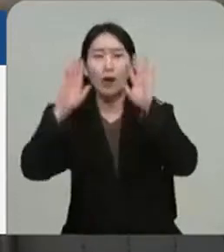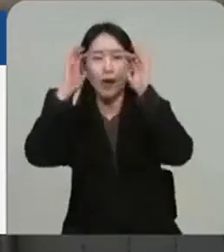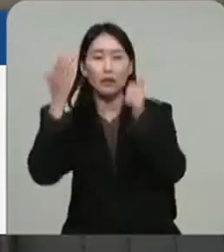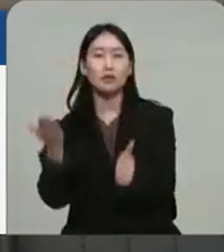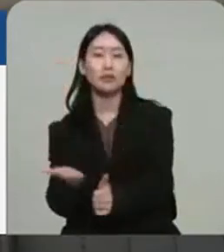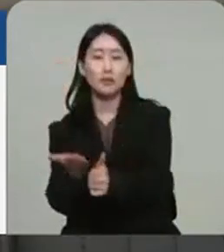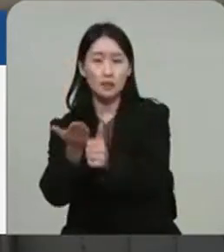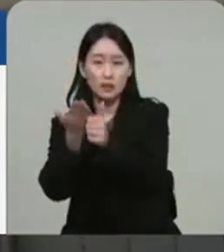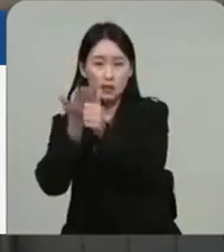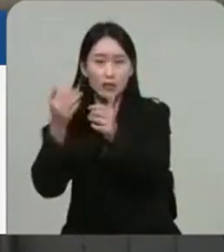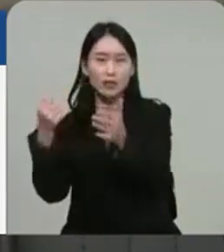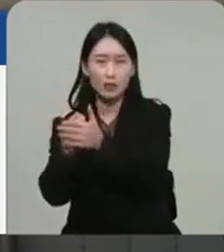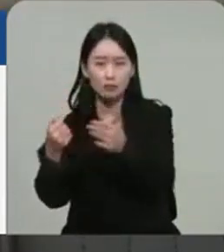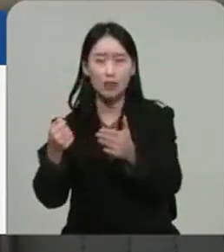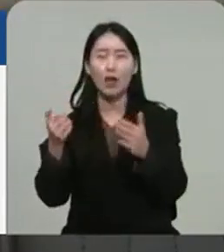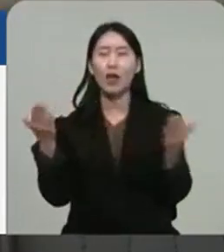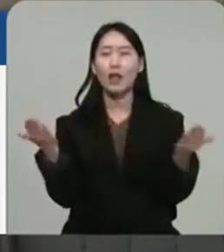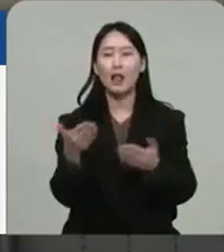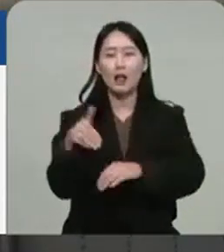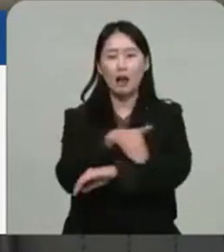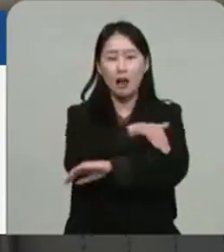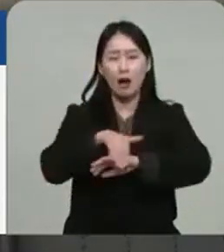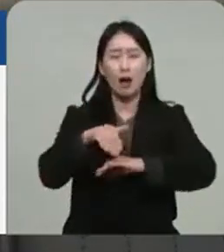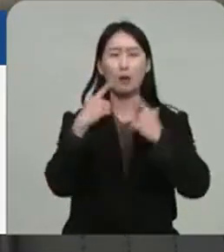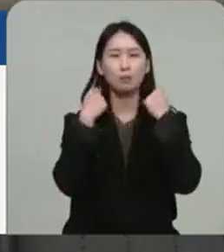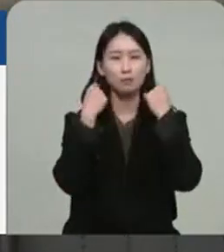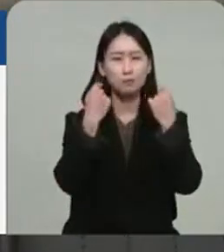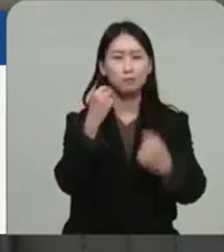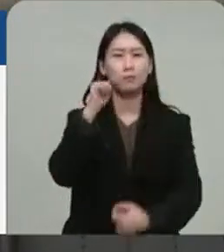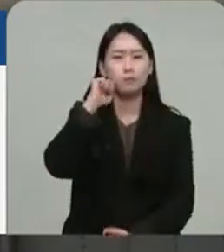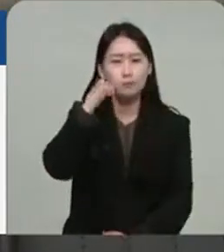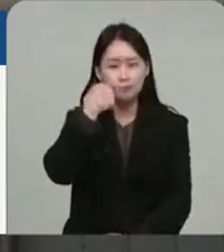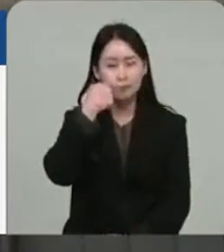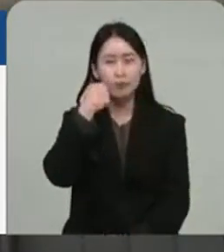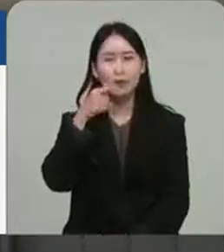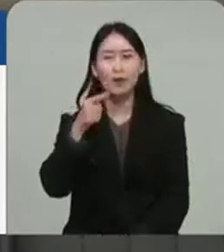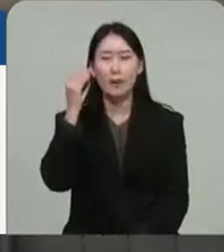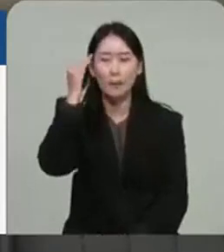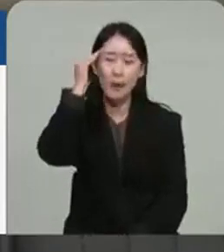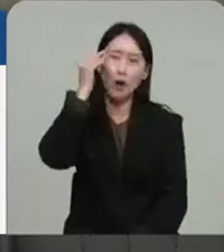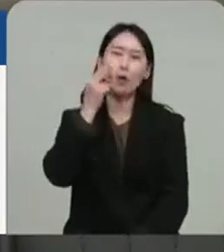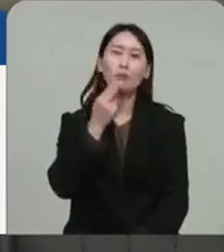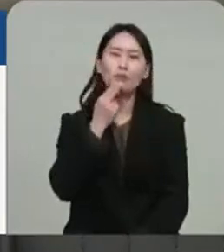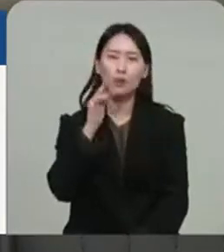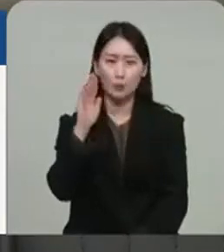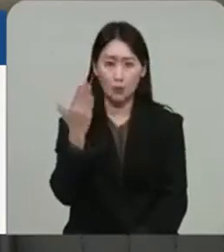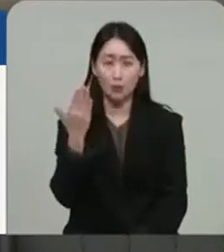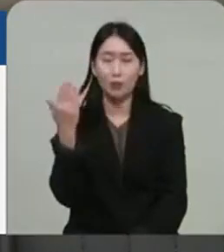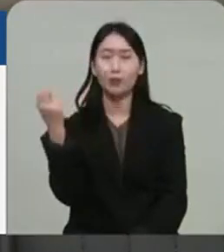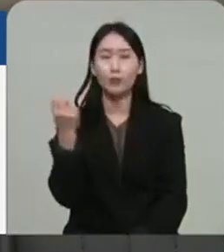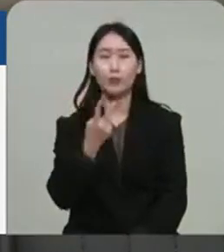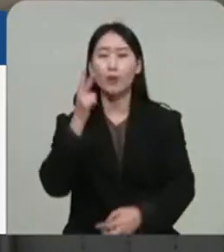유지하거나 입사하는 데 걸림돌이 되지 않아야 하며 사업장들이 여성을